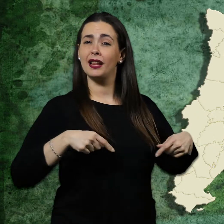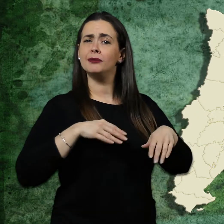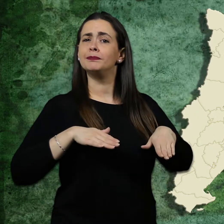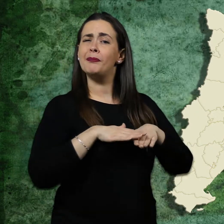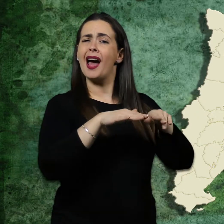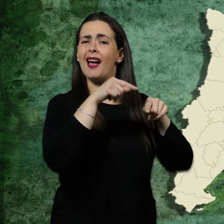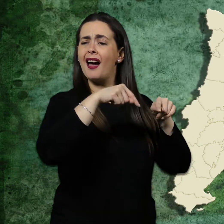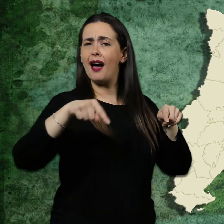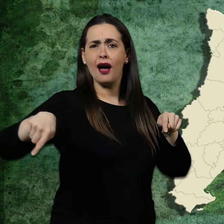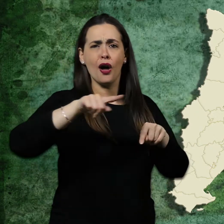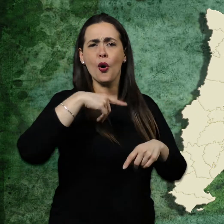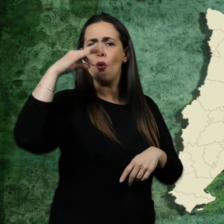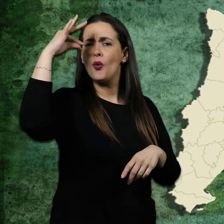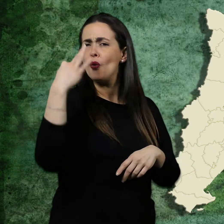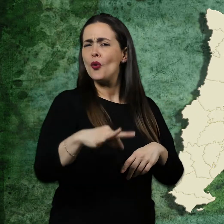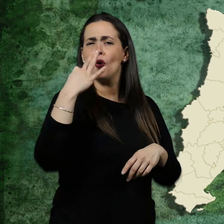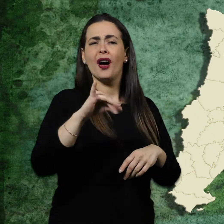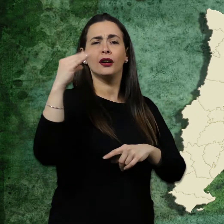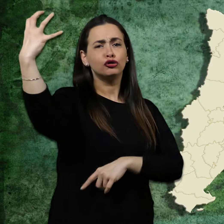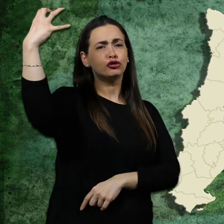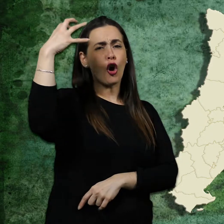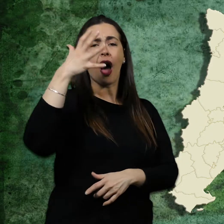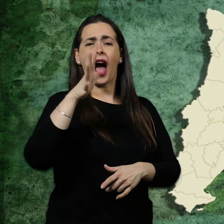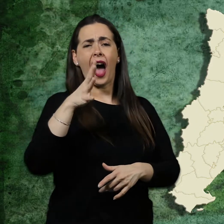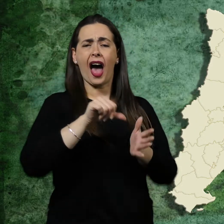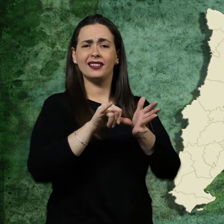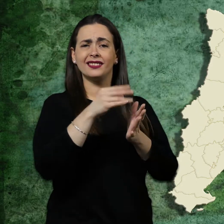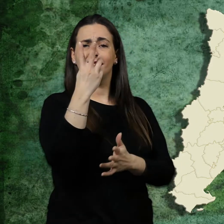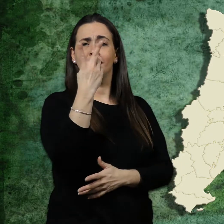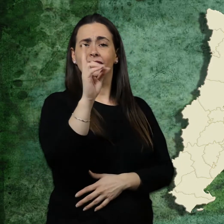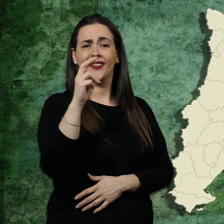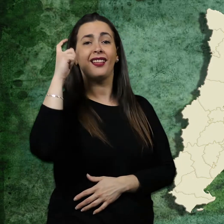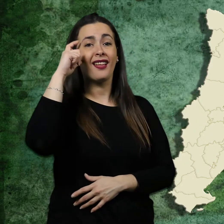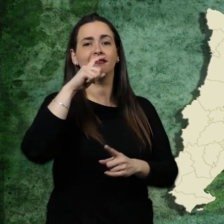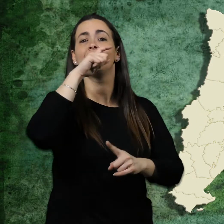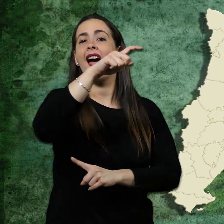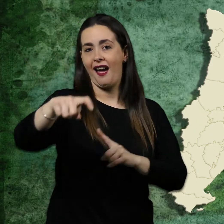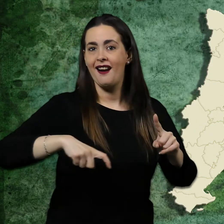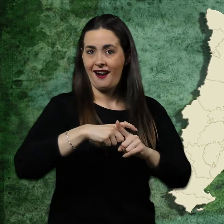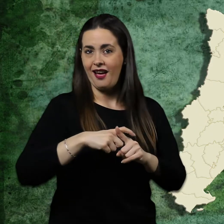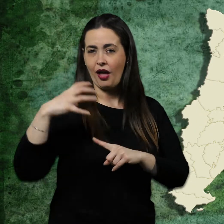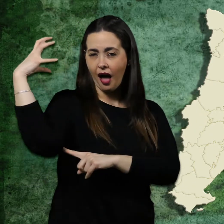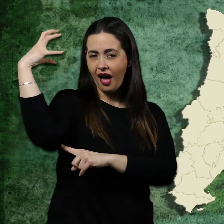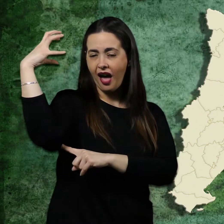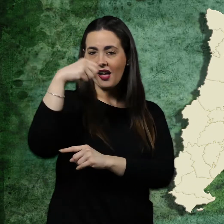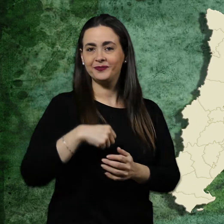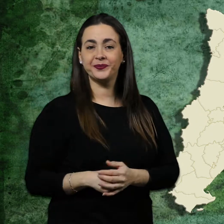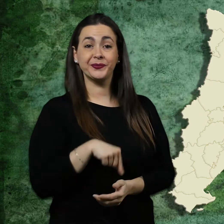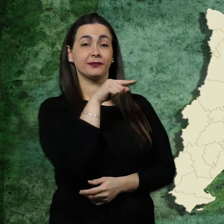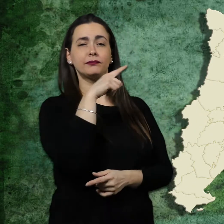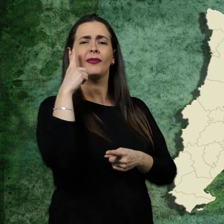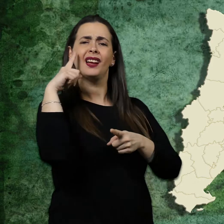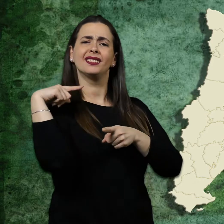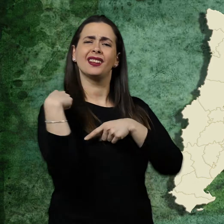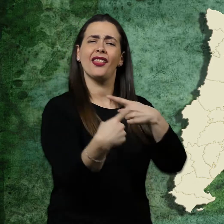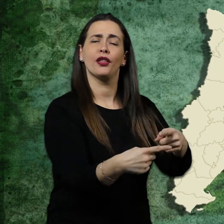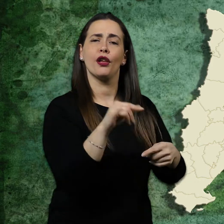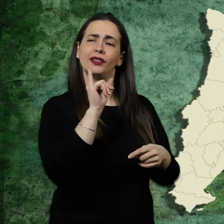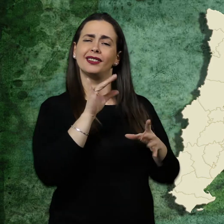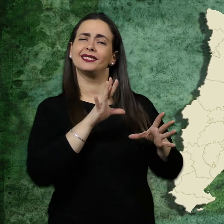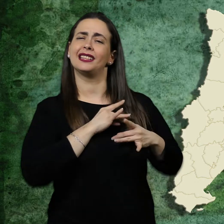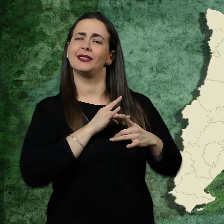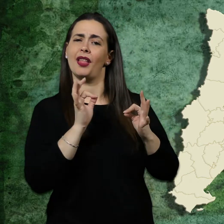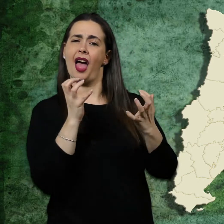Amb unes platges úniques i més de 320 dies de sol a l'any, les seves tradicions i sensibilitat artística